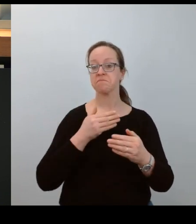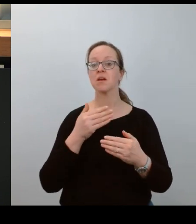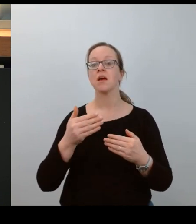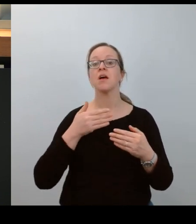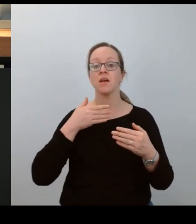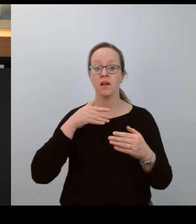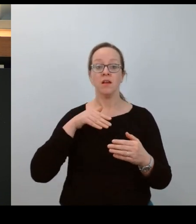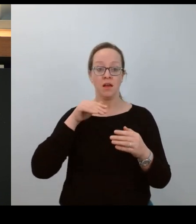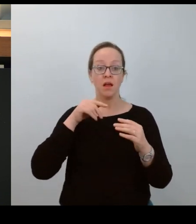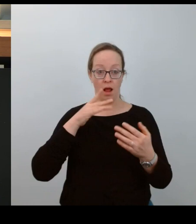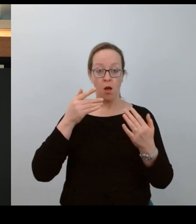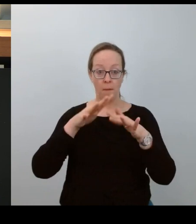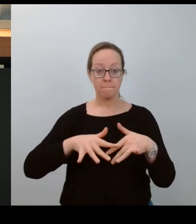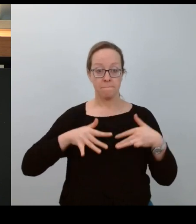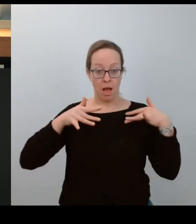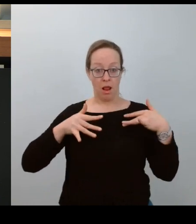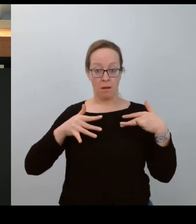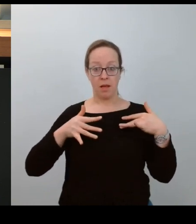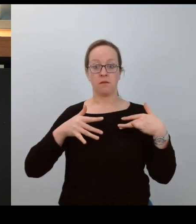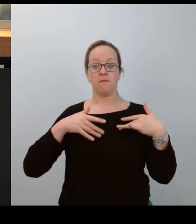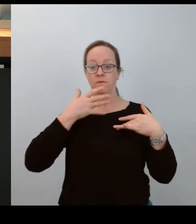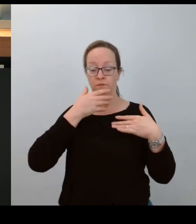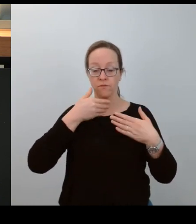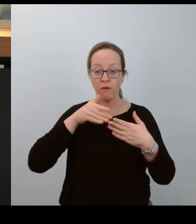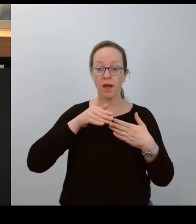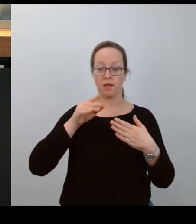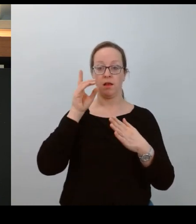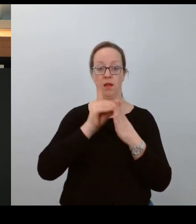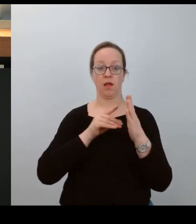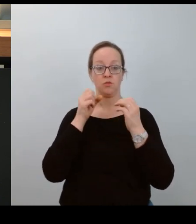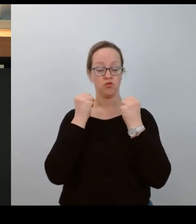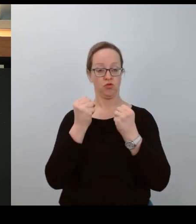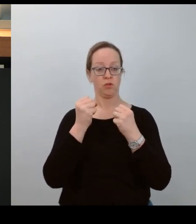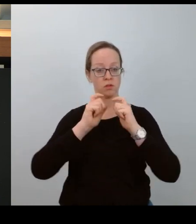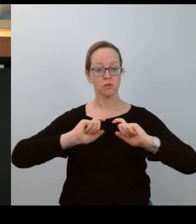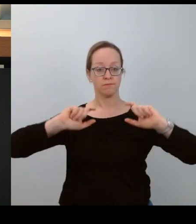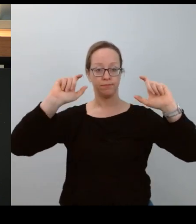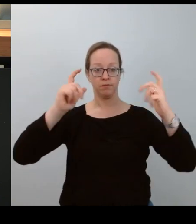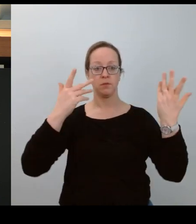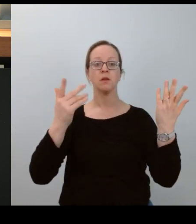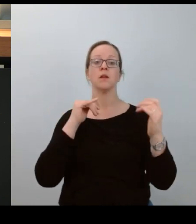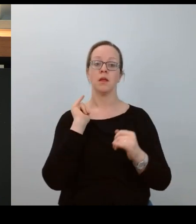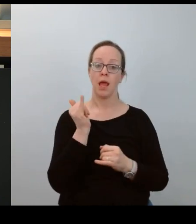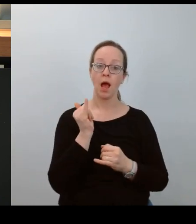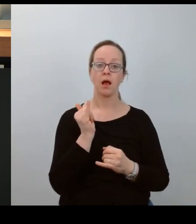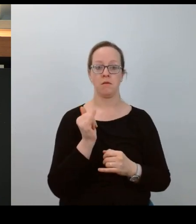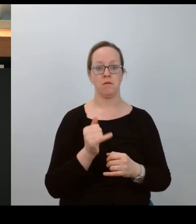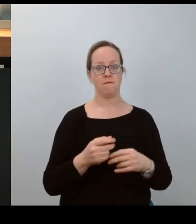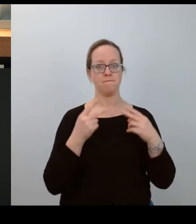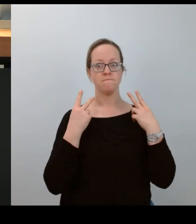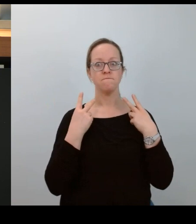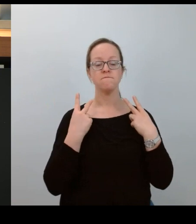wissen? Welche Grenzen setzen wir Unternehmen beim Daten sammeln und welche Grenzen setzen wir Populisten?